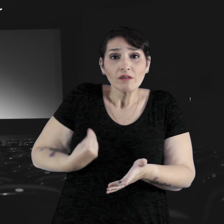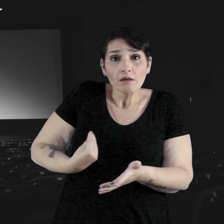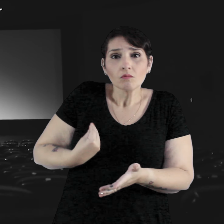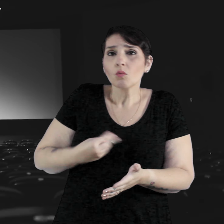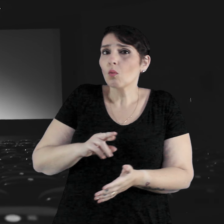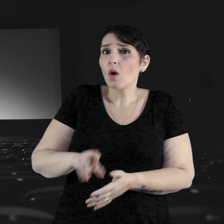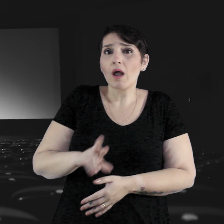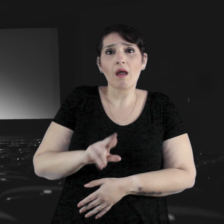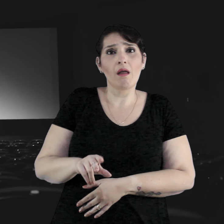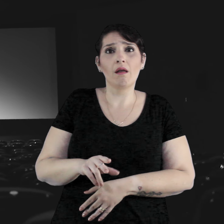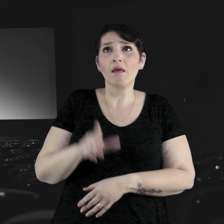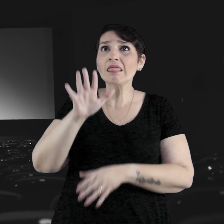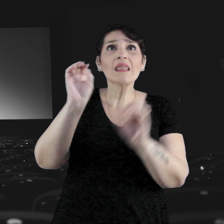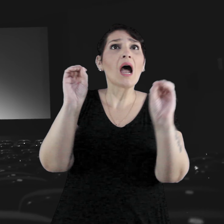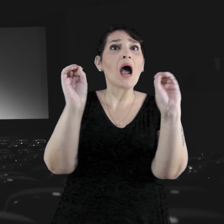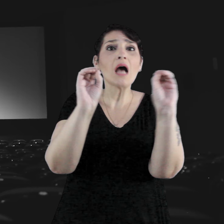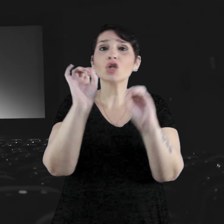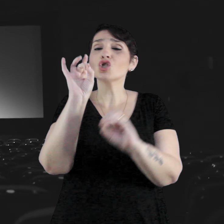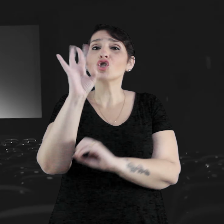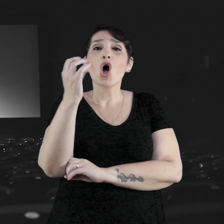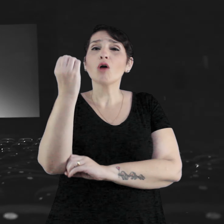não é nada, apenas uma luz piscante.